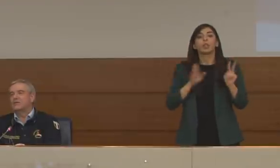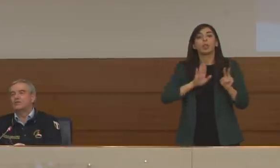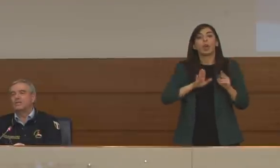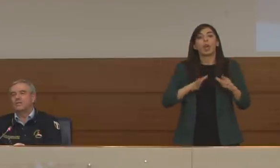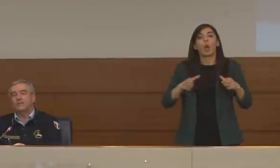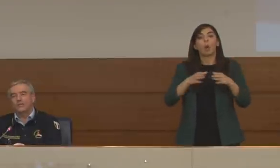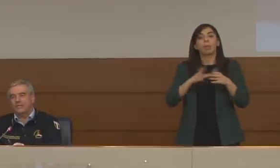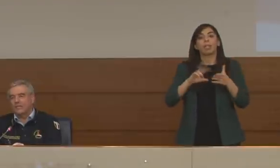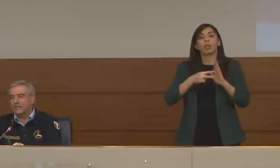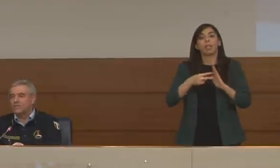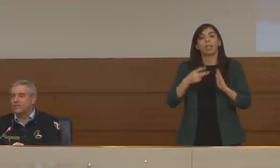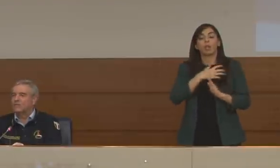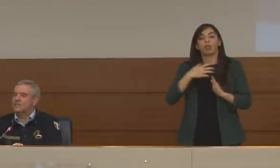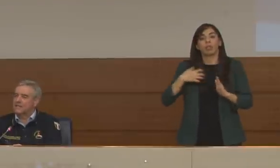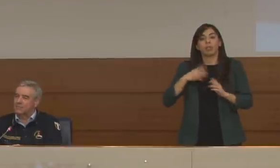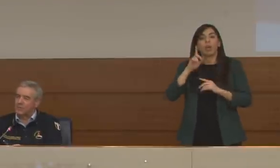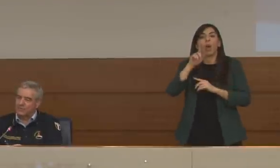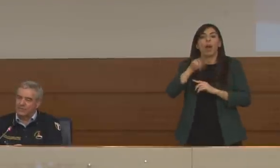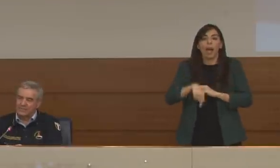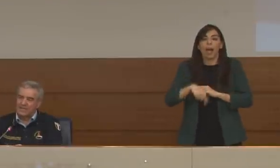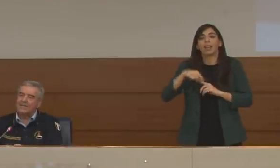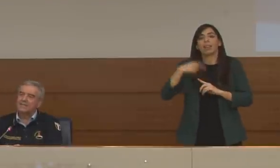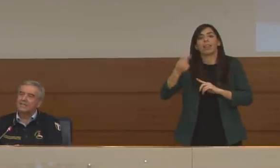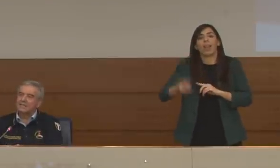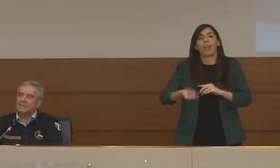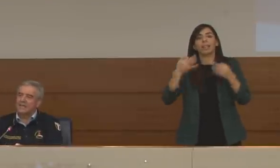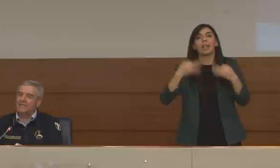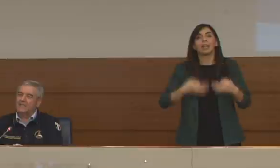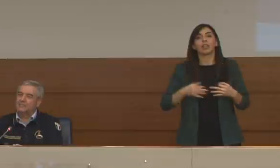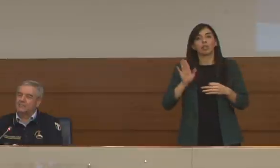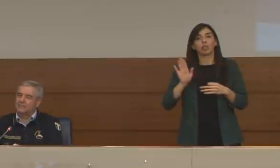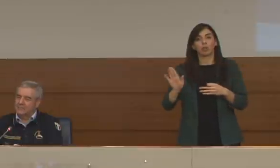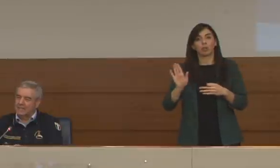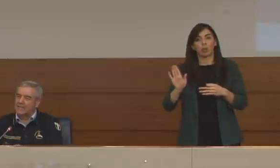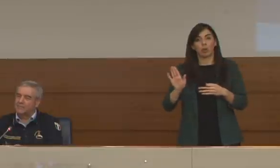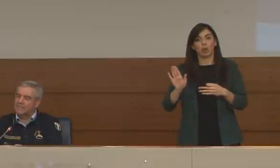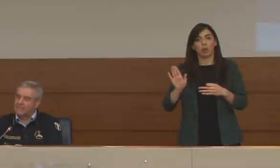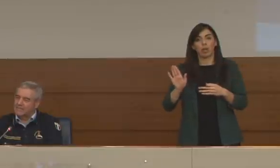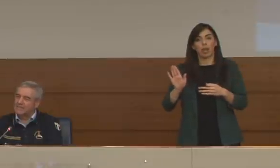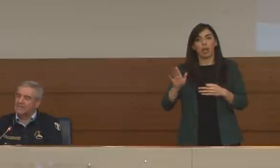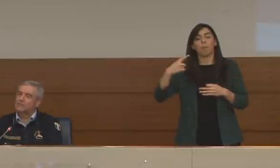Scientifico, dalla decisione che è stata poi presa dalla Presidenza del